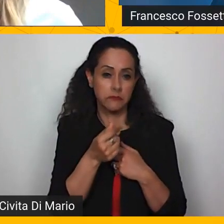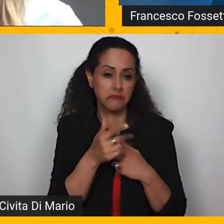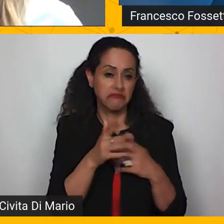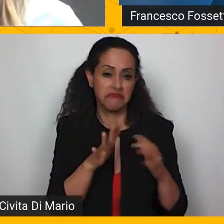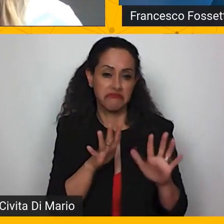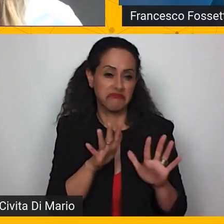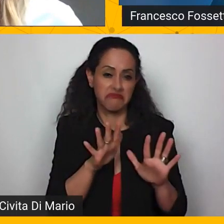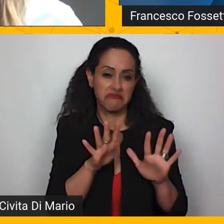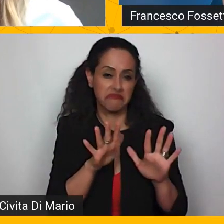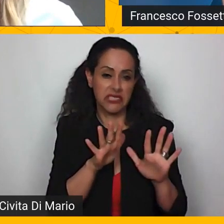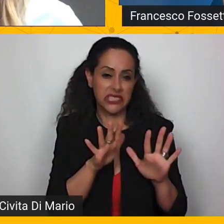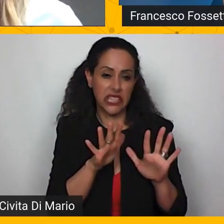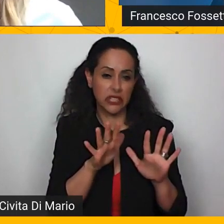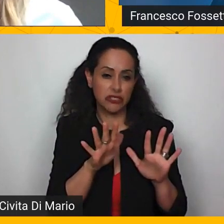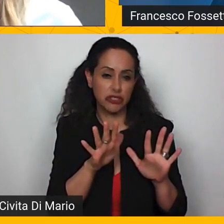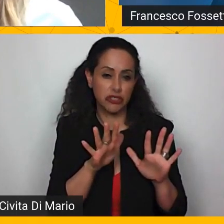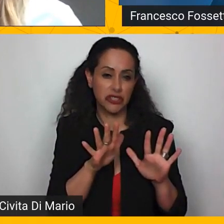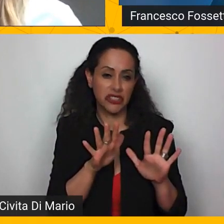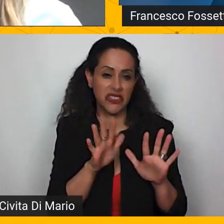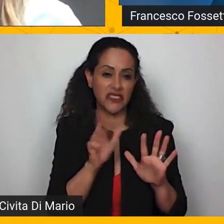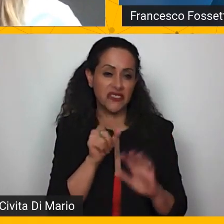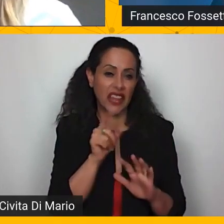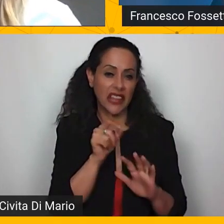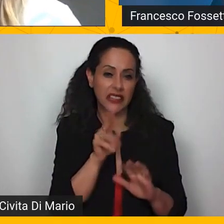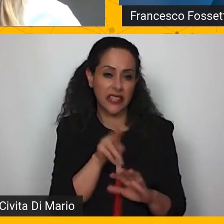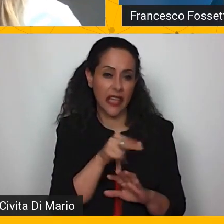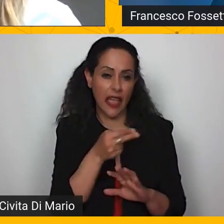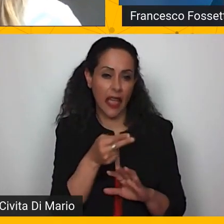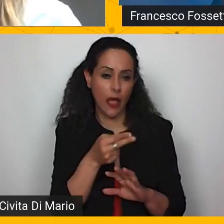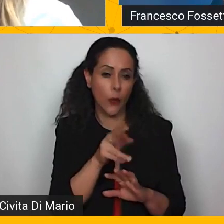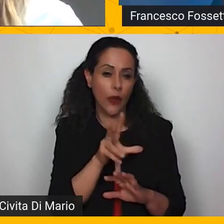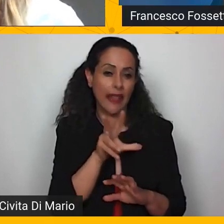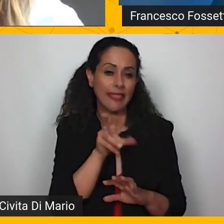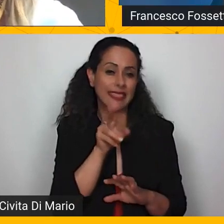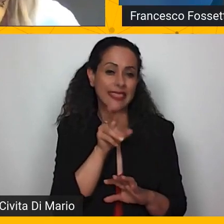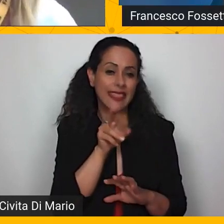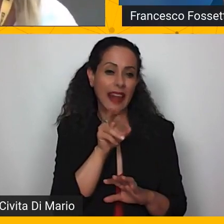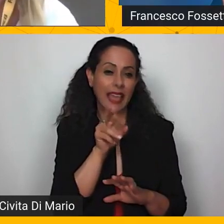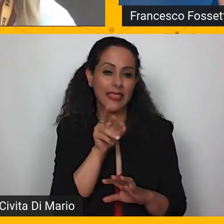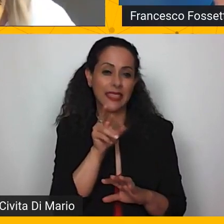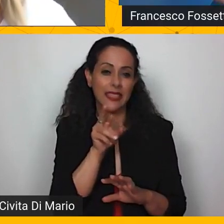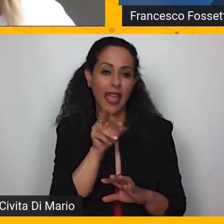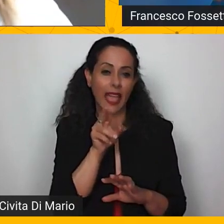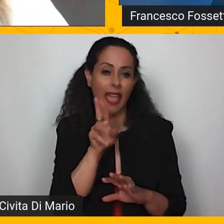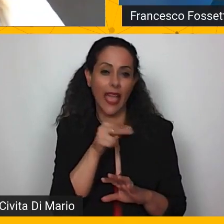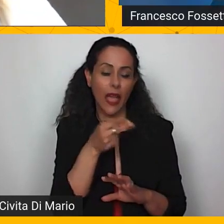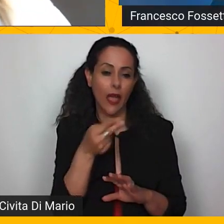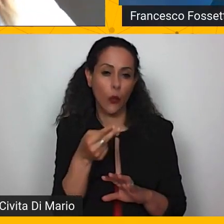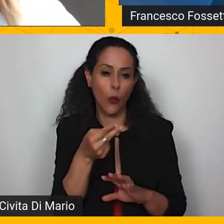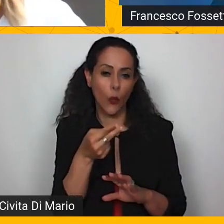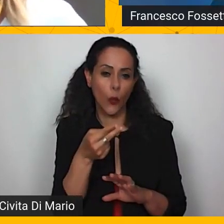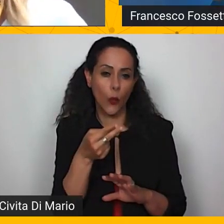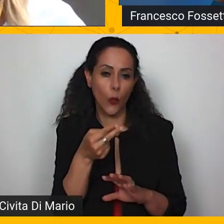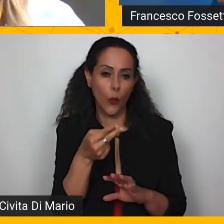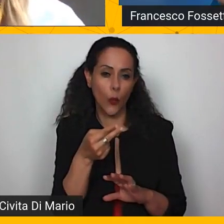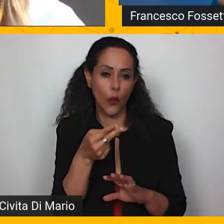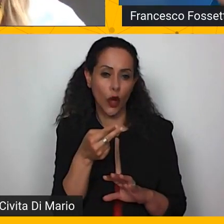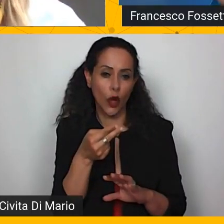intorno a poche decine di euro eh dieci, venti euro, trenta euro nel caso in cui la stagionalità ia molto eh